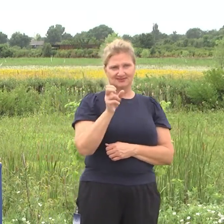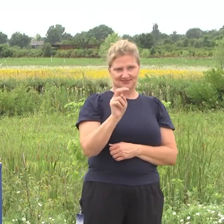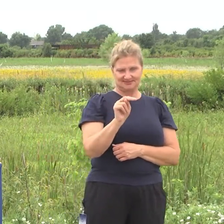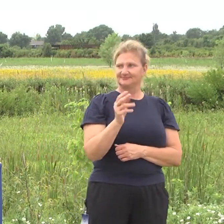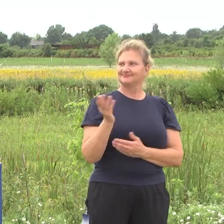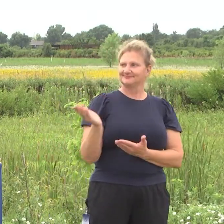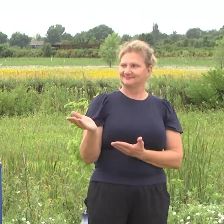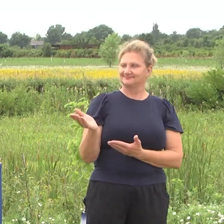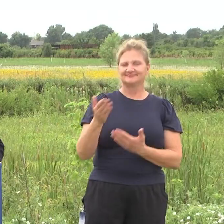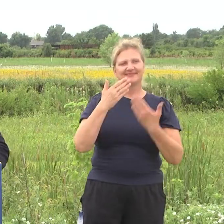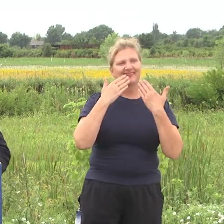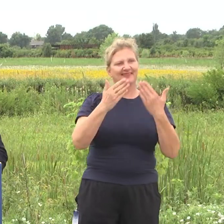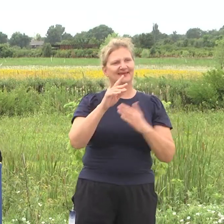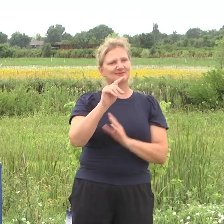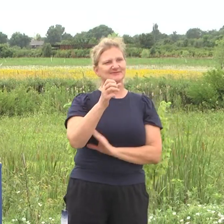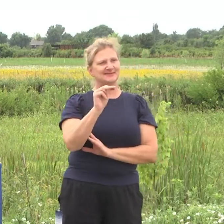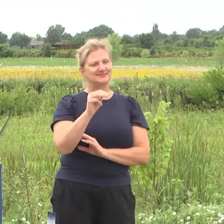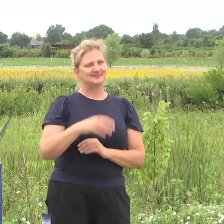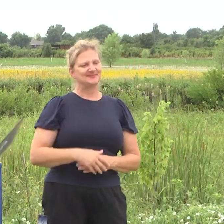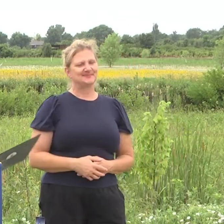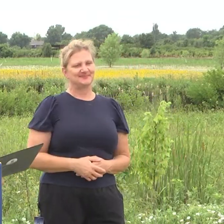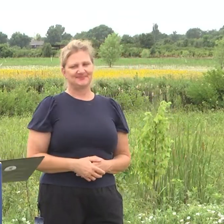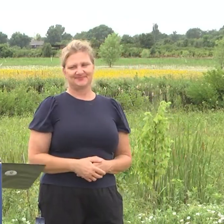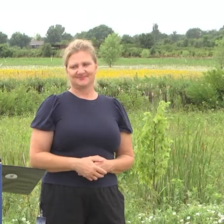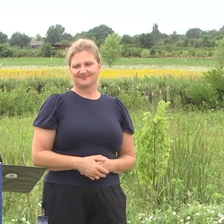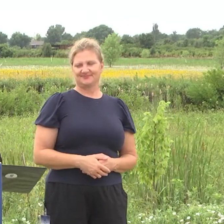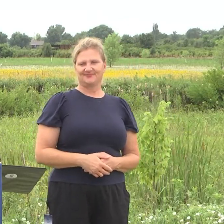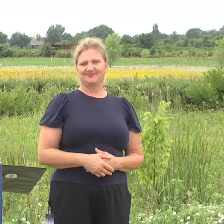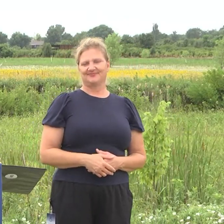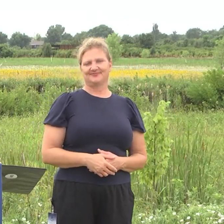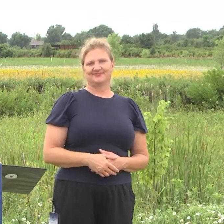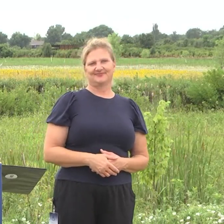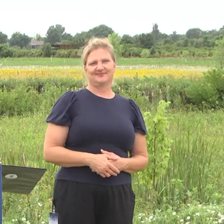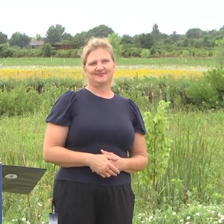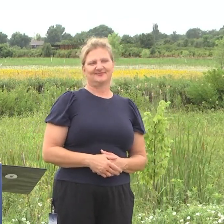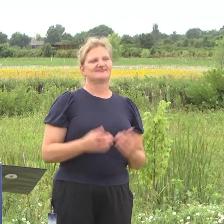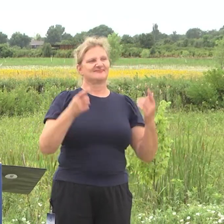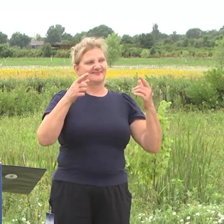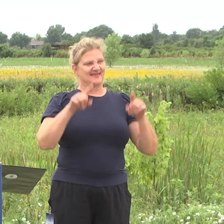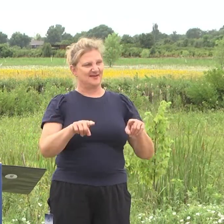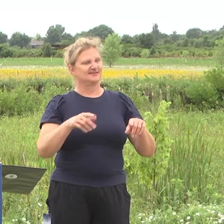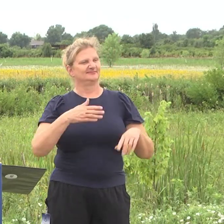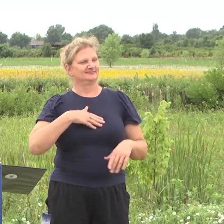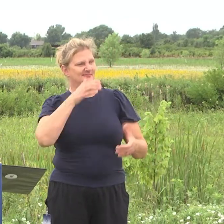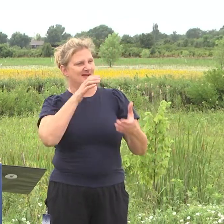Gracias, Tim. Mi esposa y yo vinimos aquí a principios de semana y tienen que hacer el